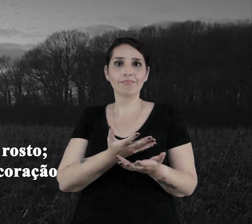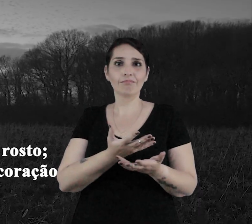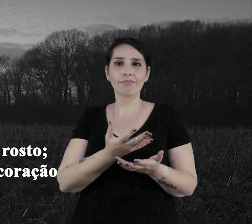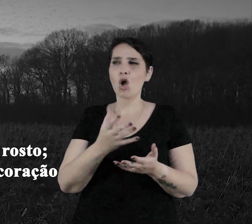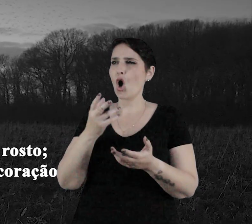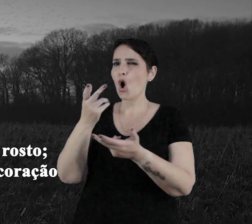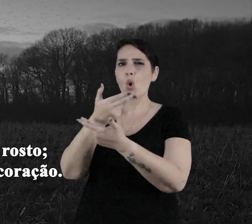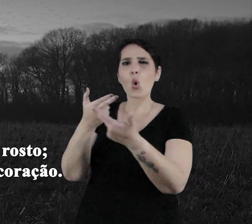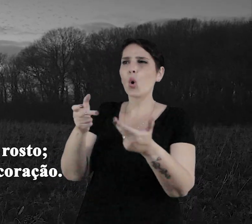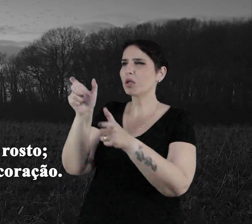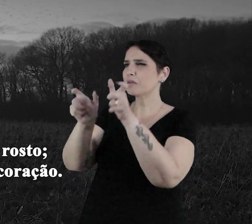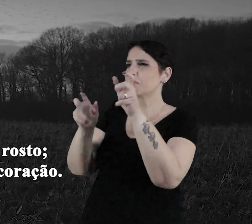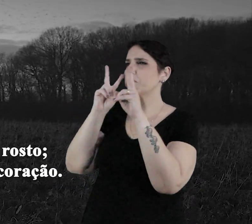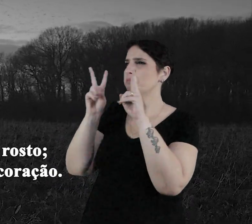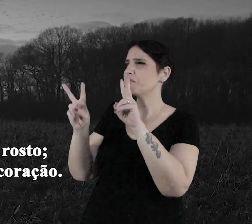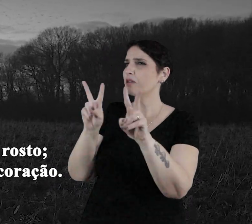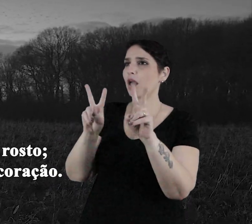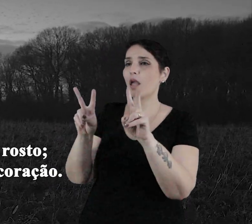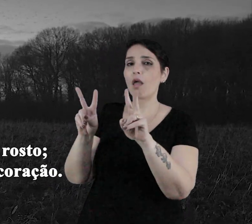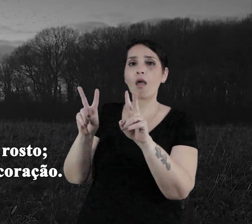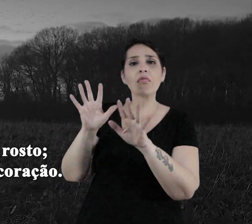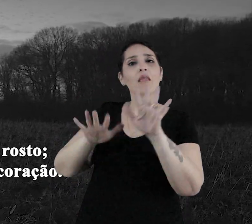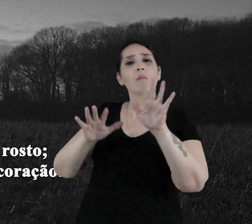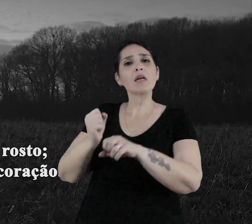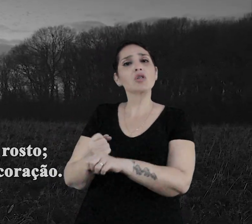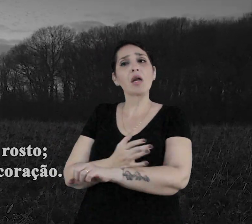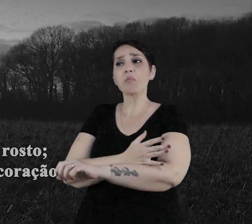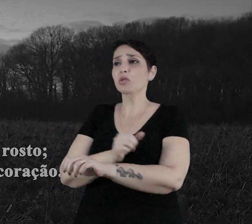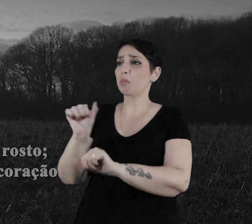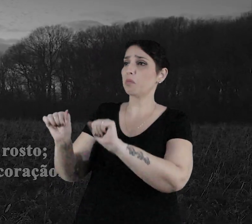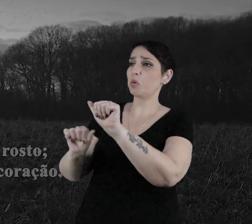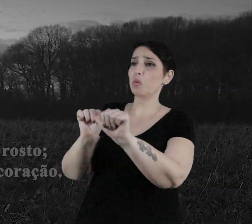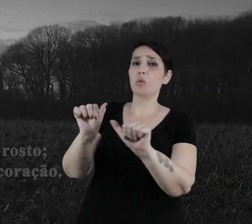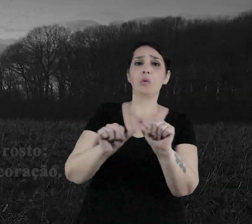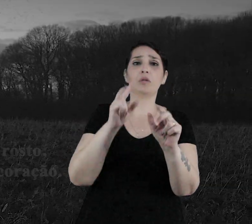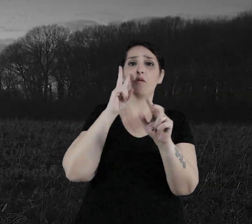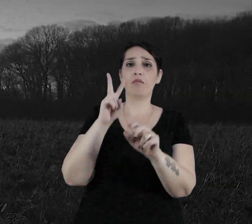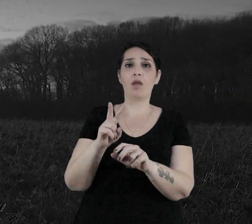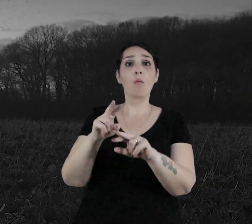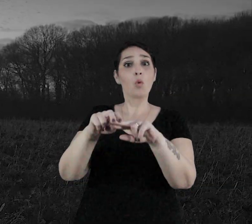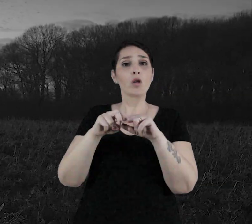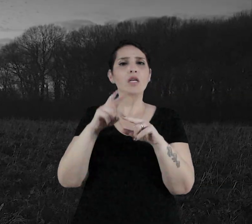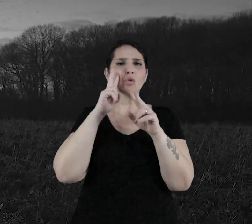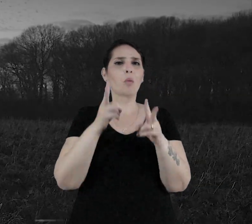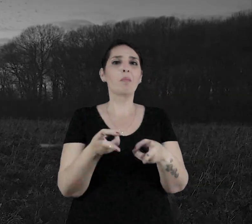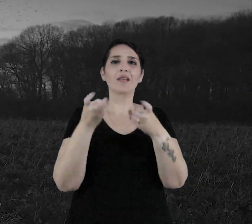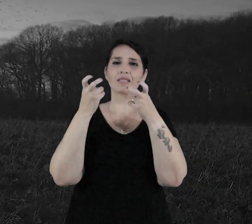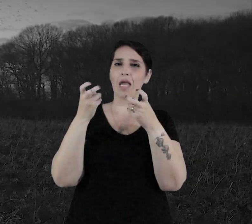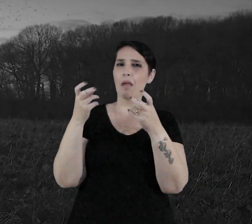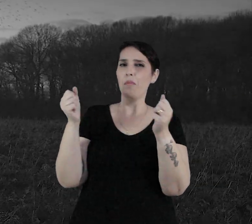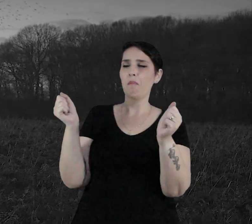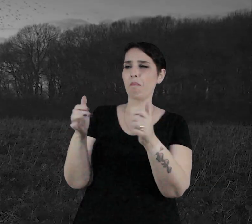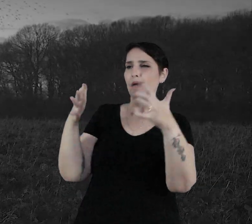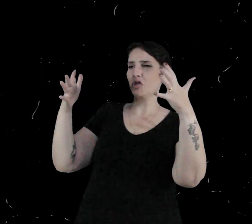A aparência das coisas muda conforme as emoções e por isso vemos magia e beleza nelas.